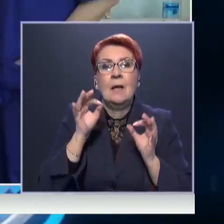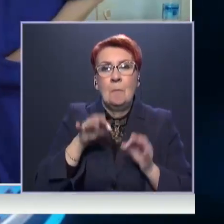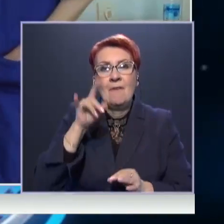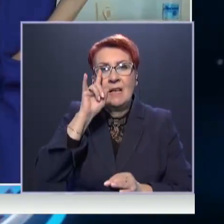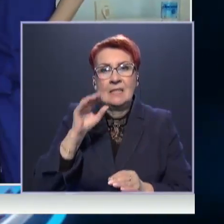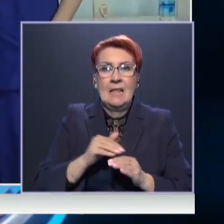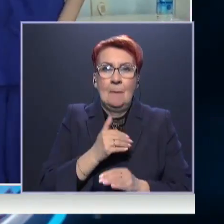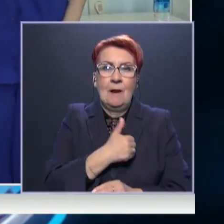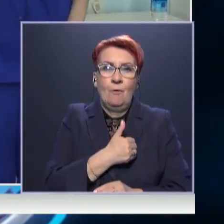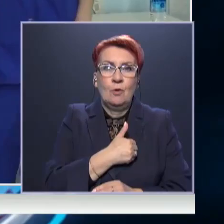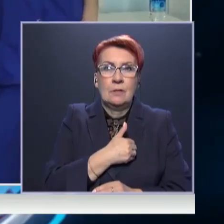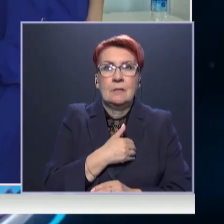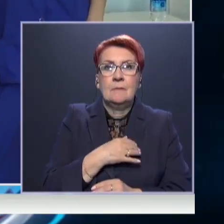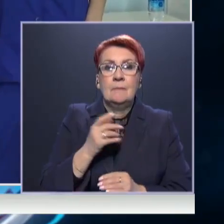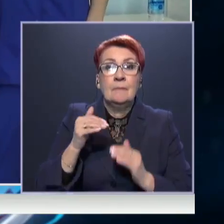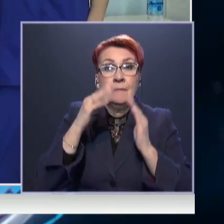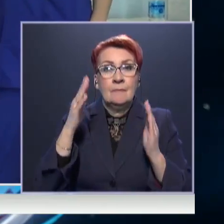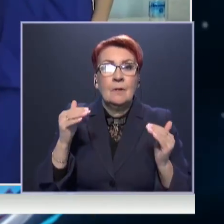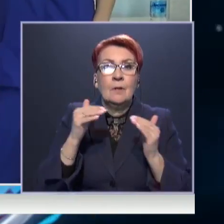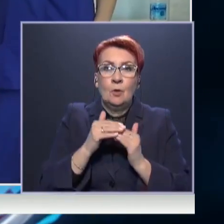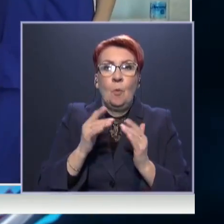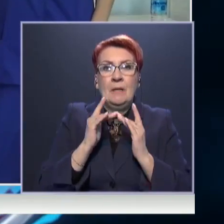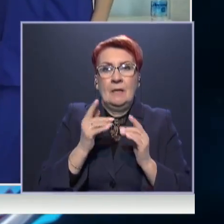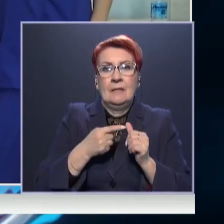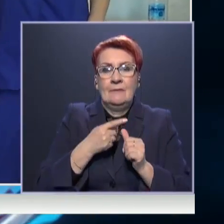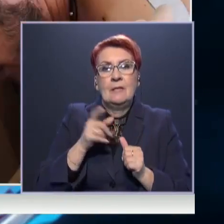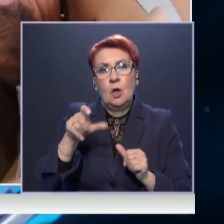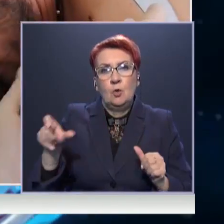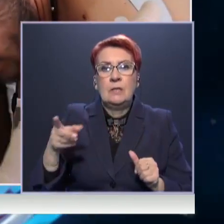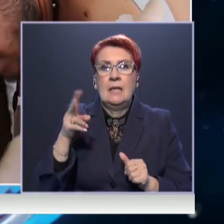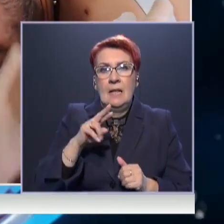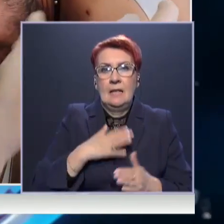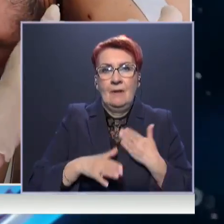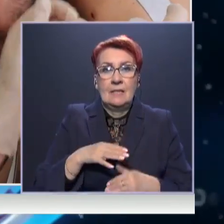богадельней Они называют дом-интернат для пожилых людей с инвалидностью сюда и больницу интенсивного